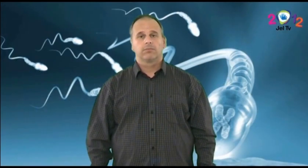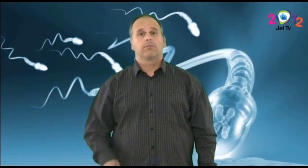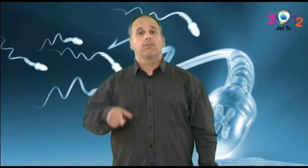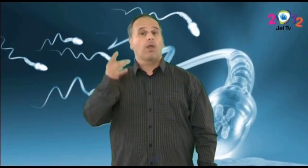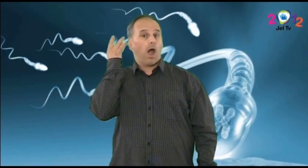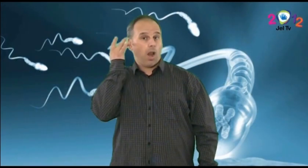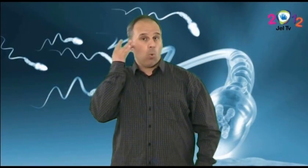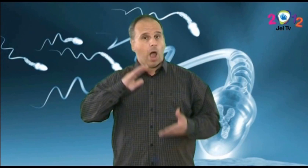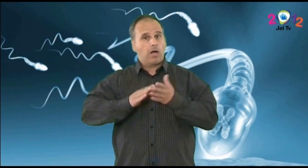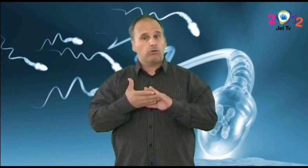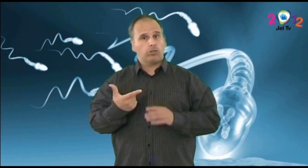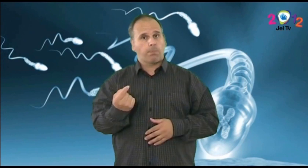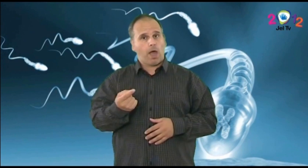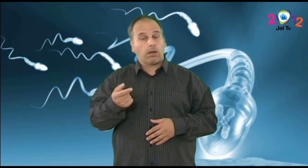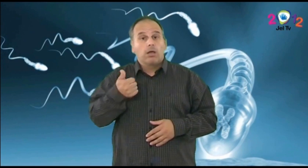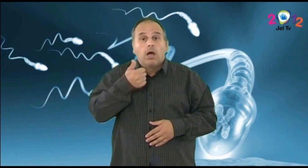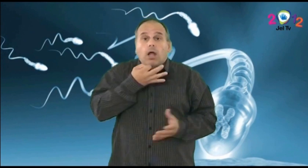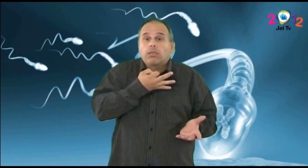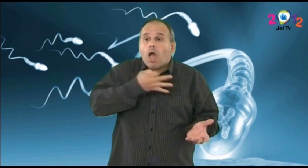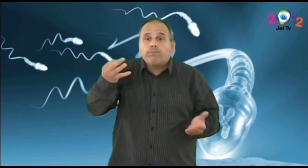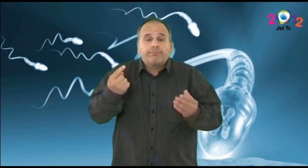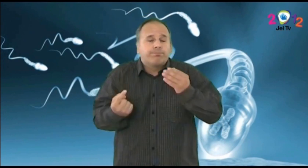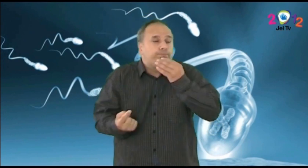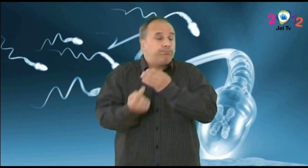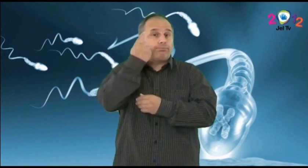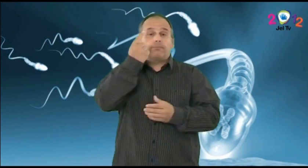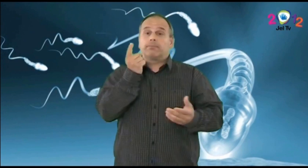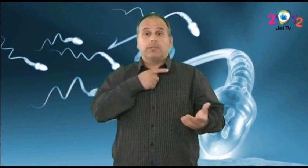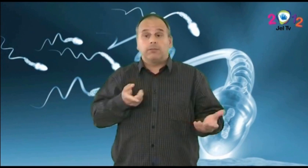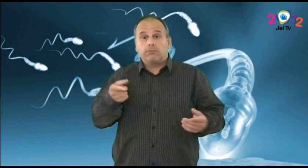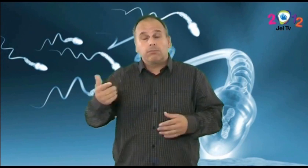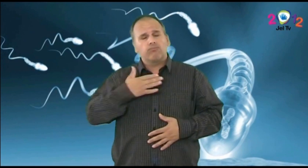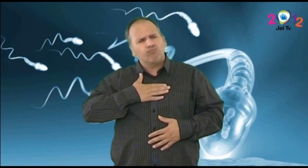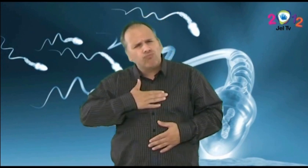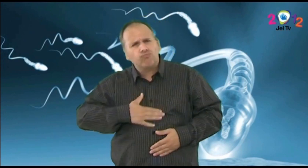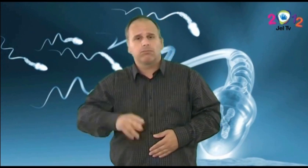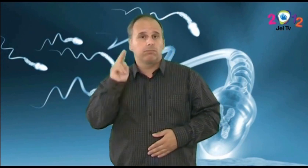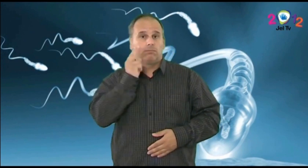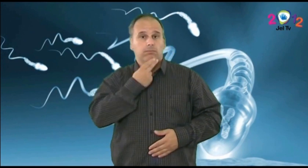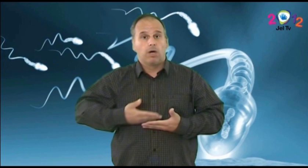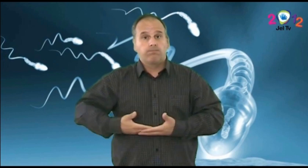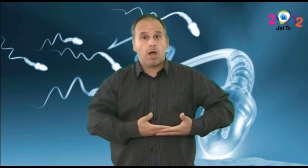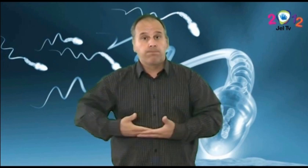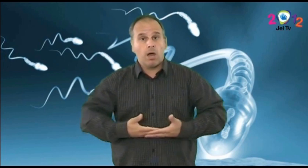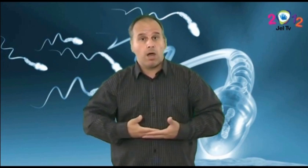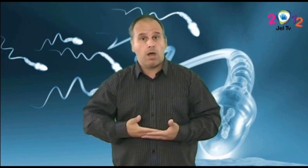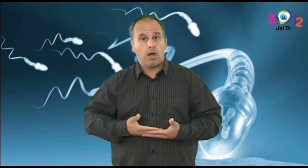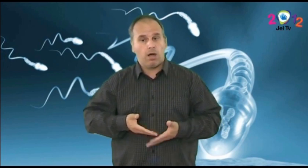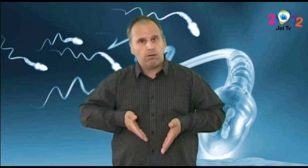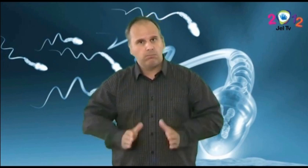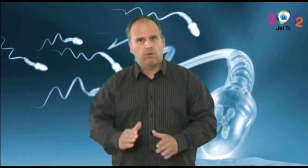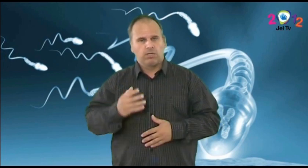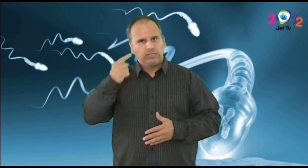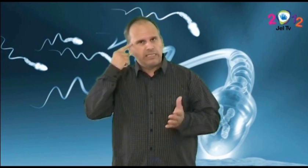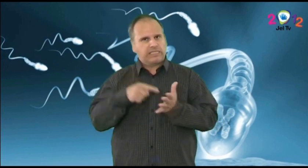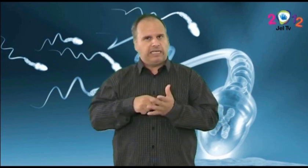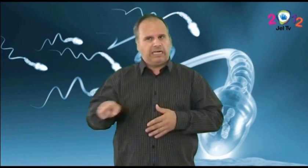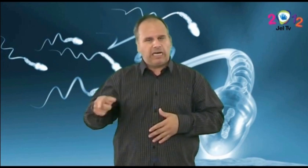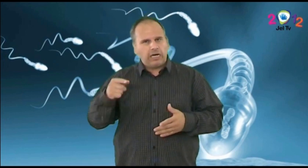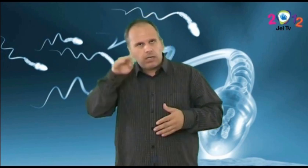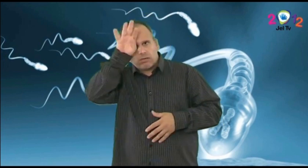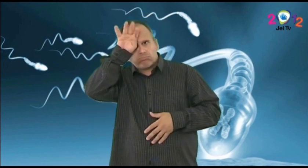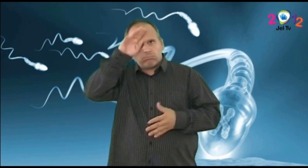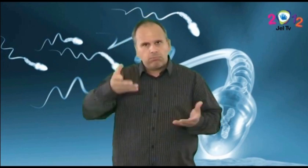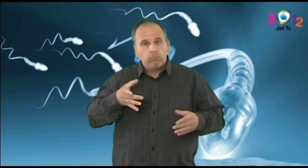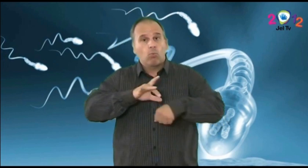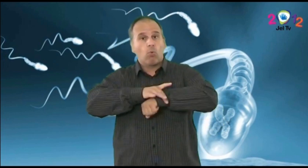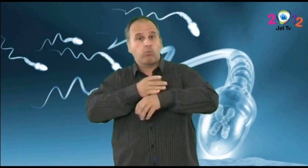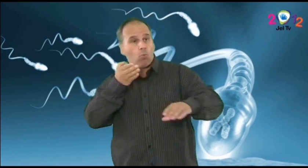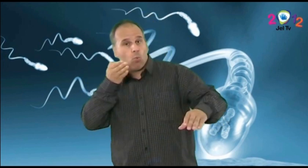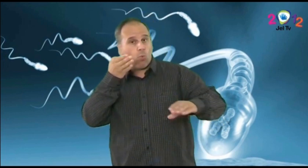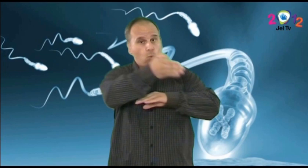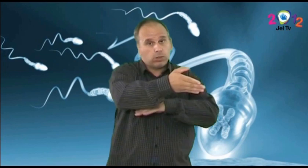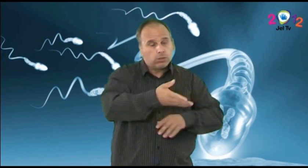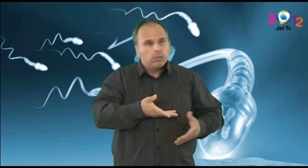Egy halló házaspár nagyon szeretne siket kisbabát. Elmennek hát az orvoshoz.